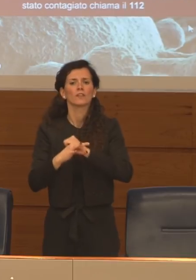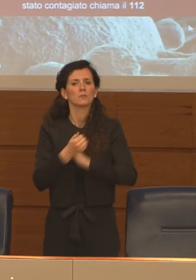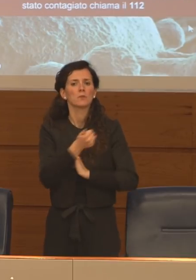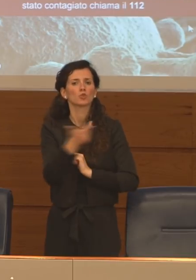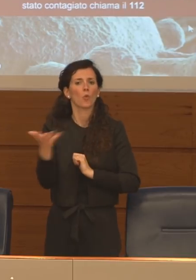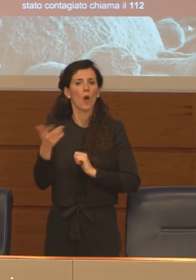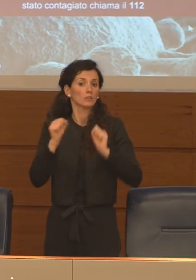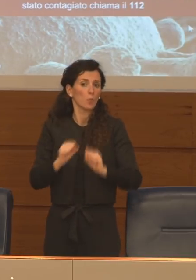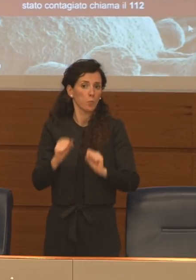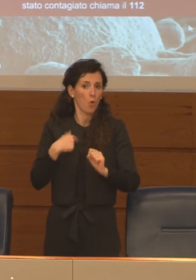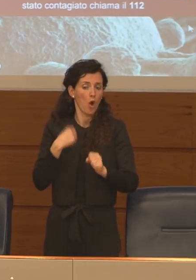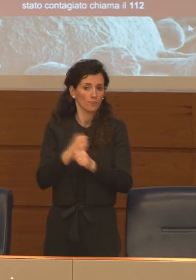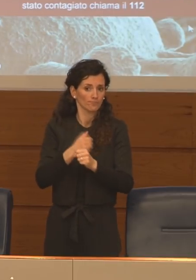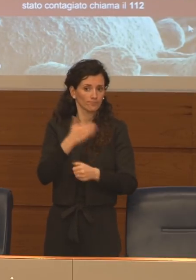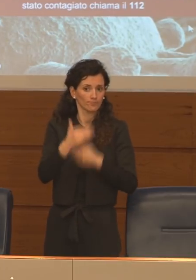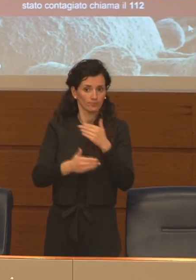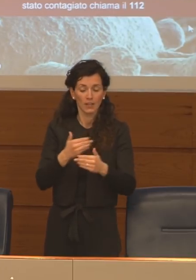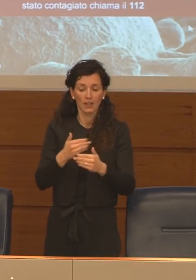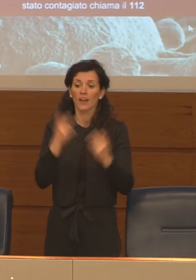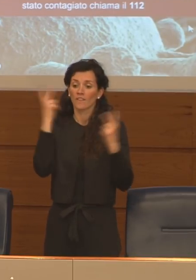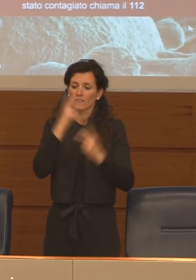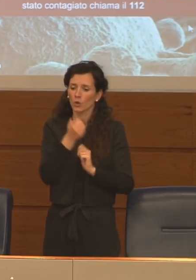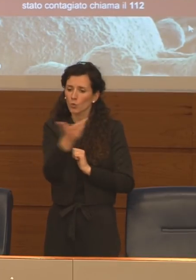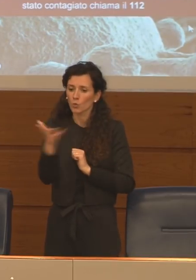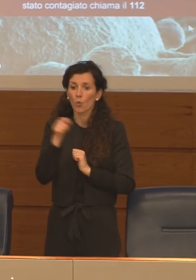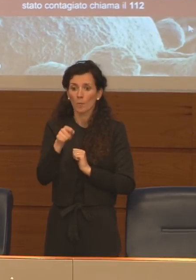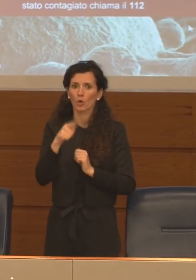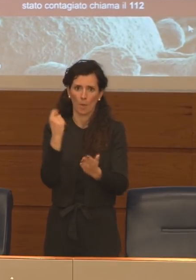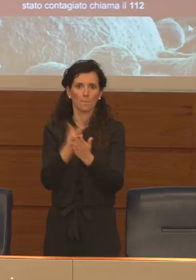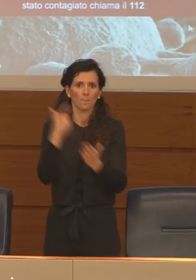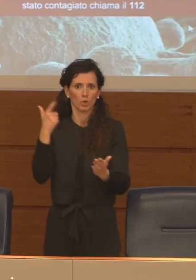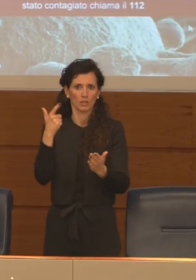certamente importante, la parte epidemiologica fornisce un dato, fornisce